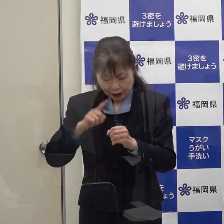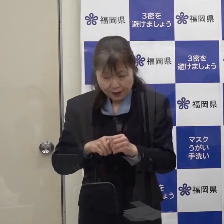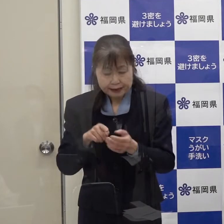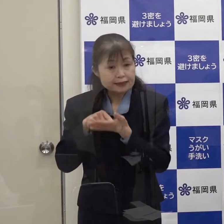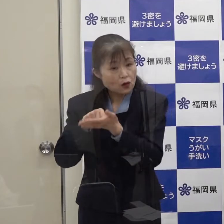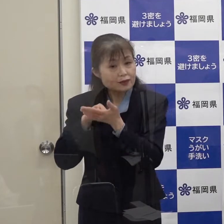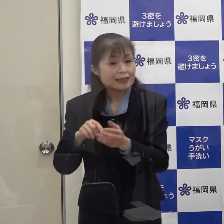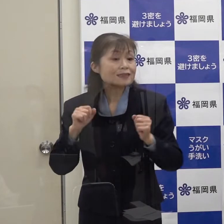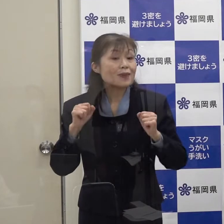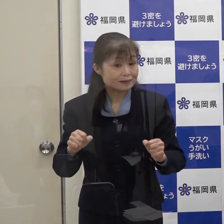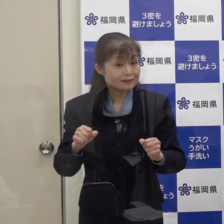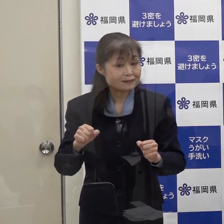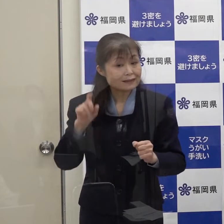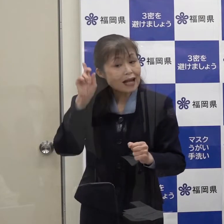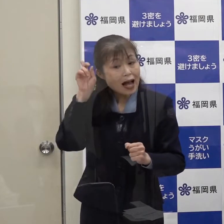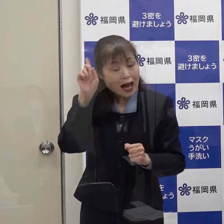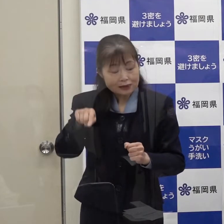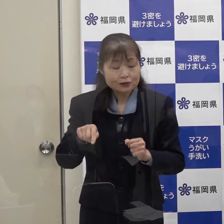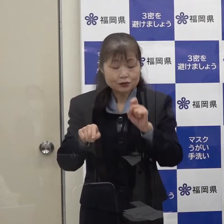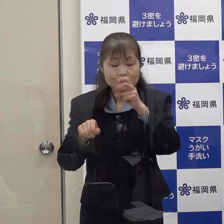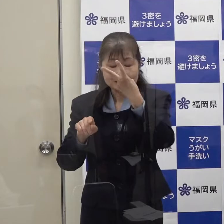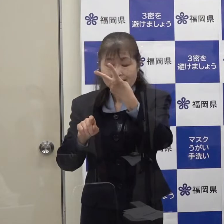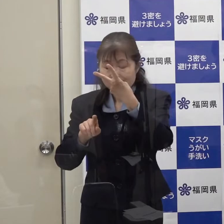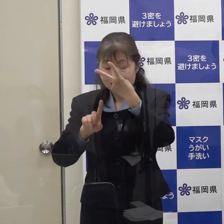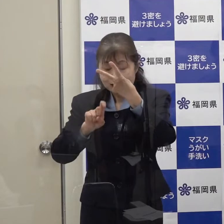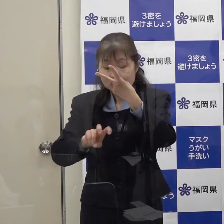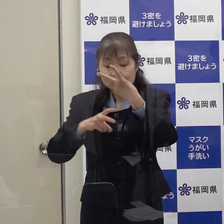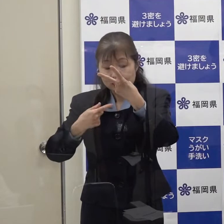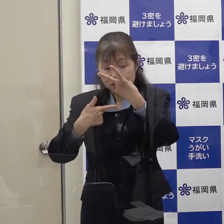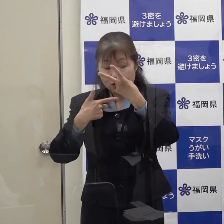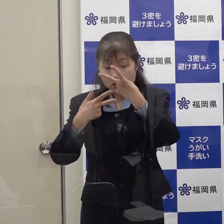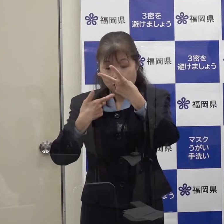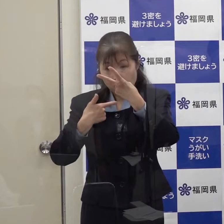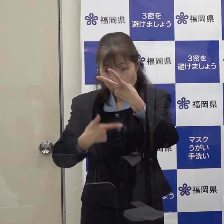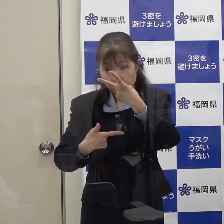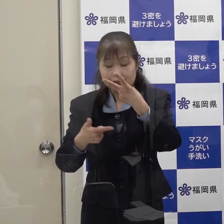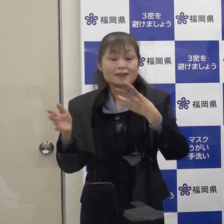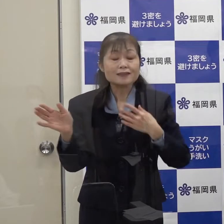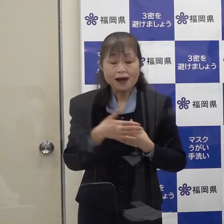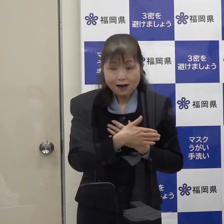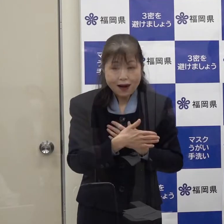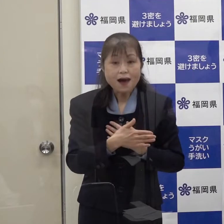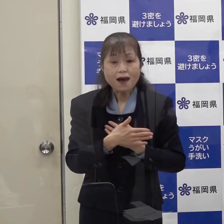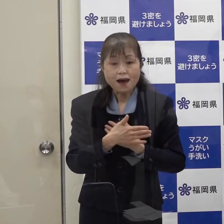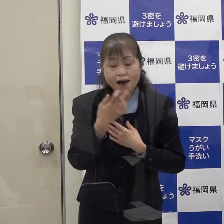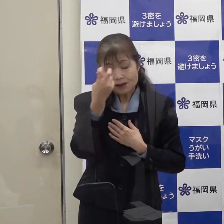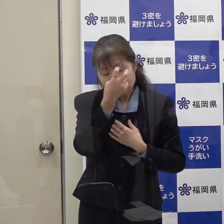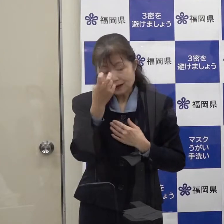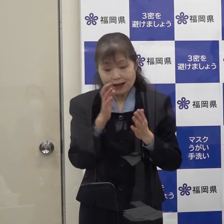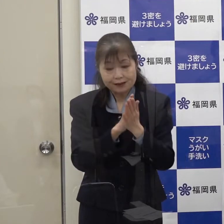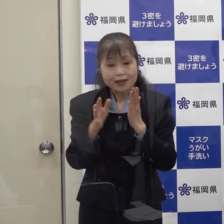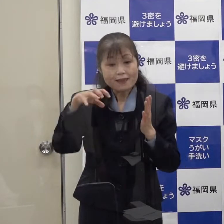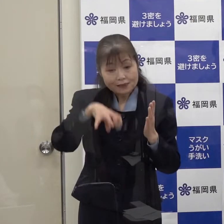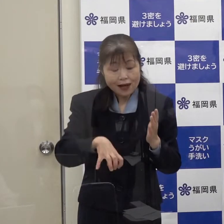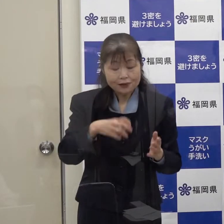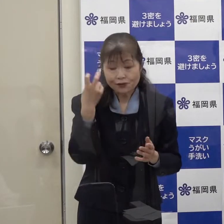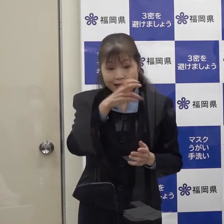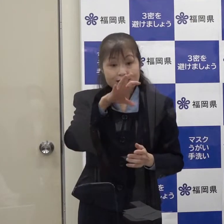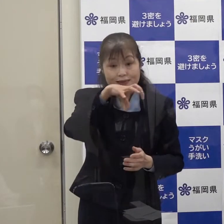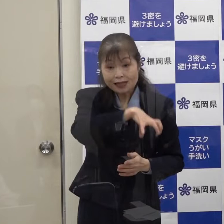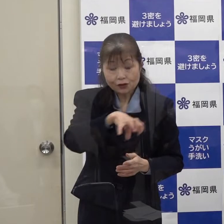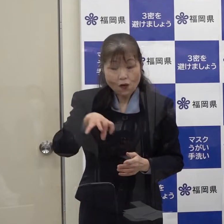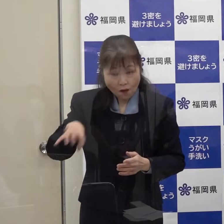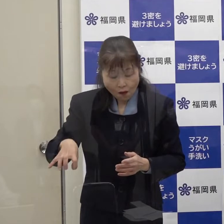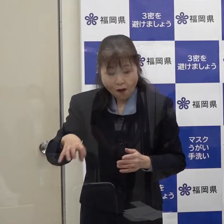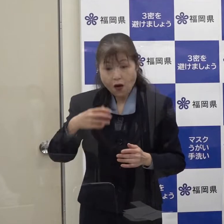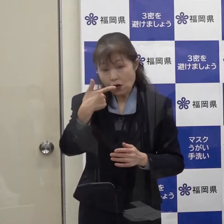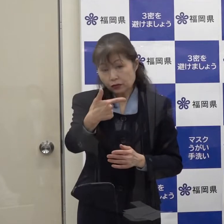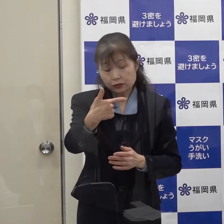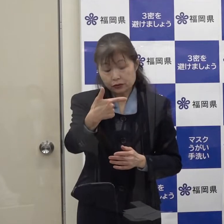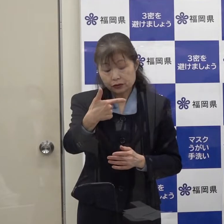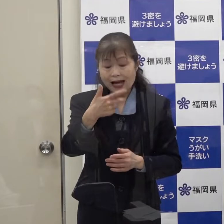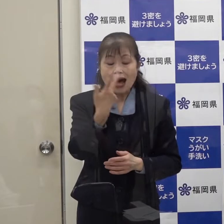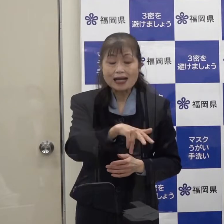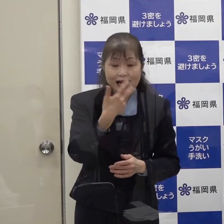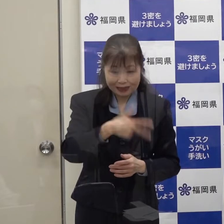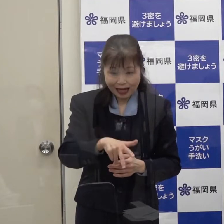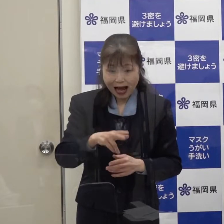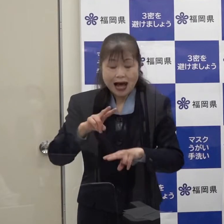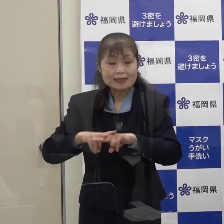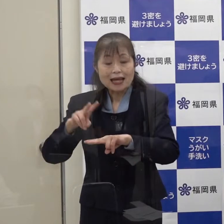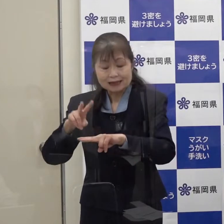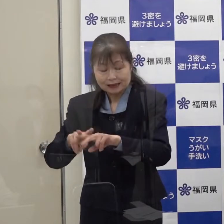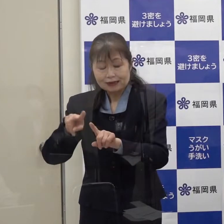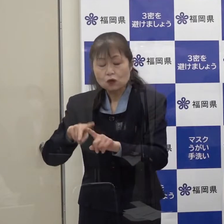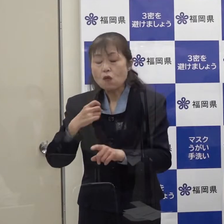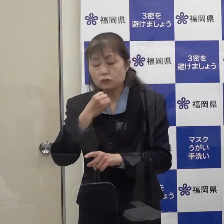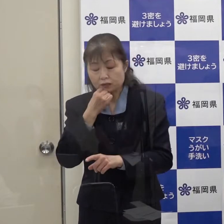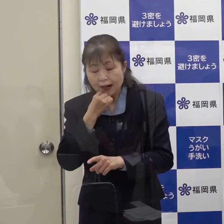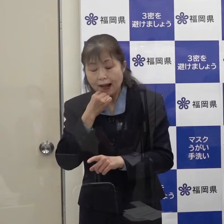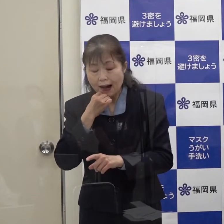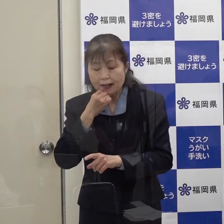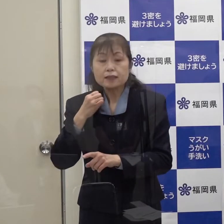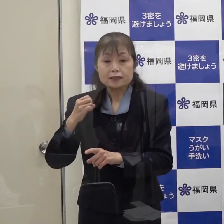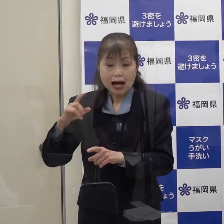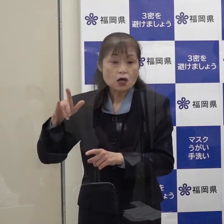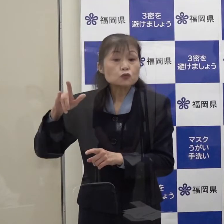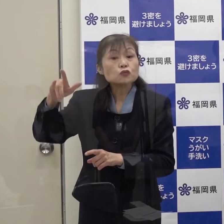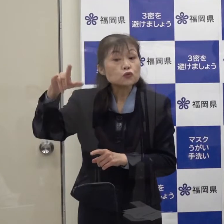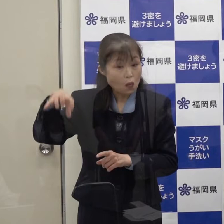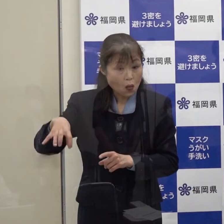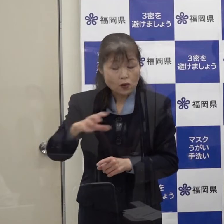明日１２月２６日から県内５箇所の検査所 博多 天神 小倉それから 福岡 北九州の空港合計５箇所で